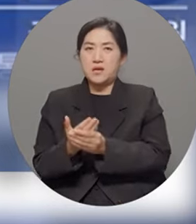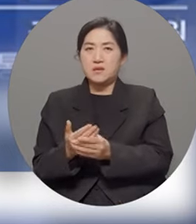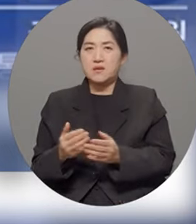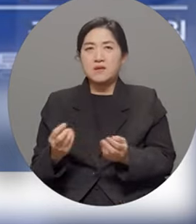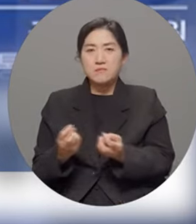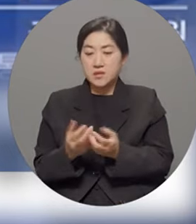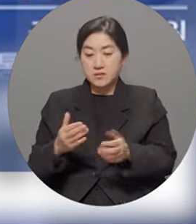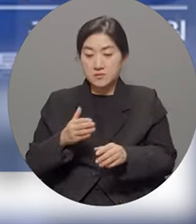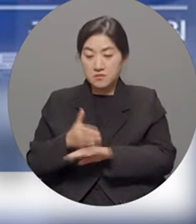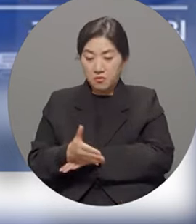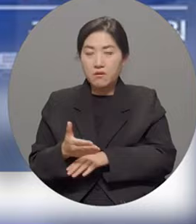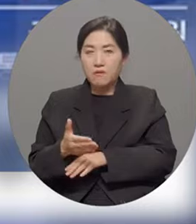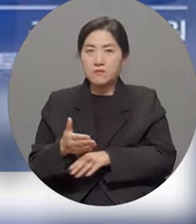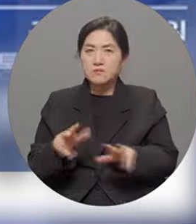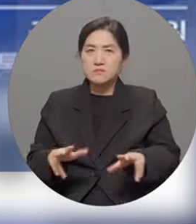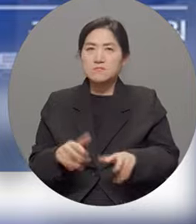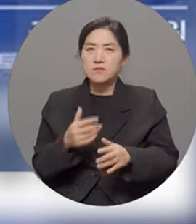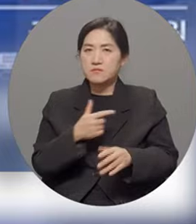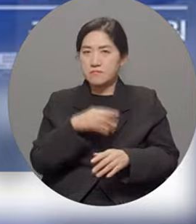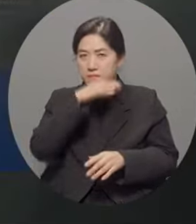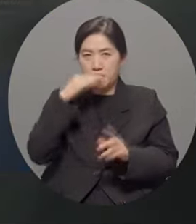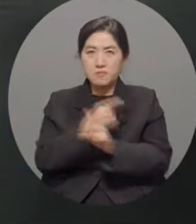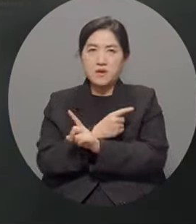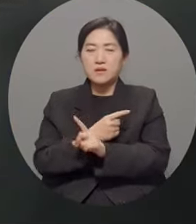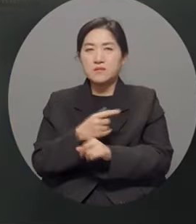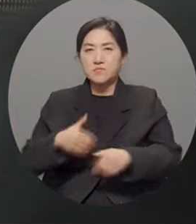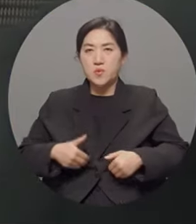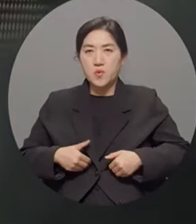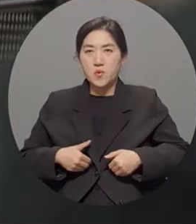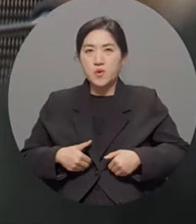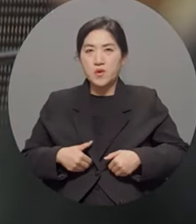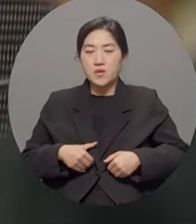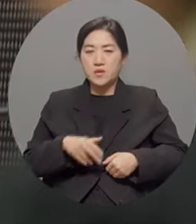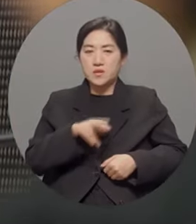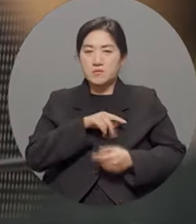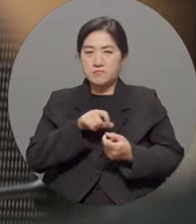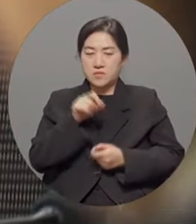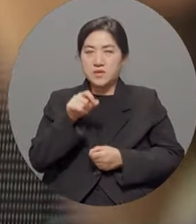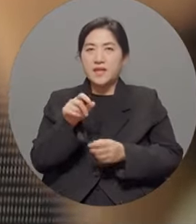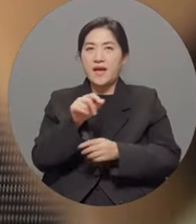그런 일이 생겼다고 한다면 사후라도 빨리 바로잡는 것이.